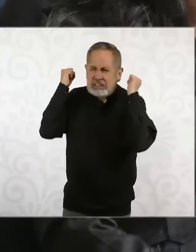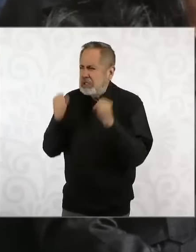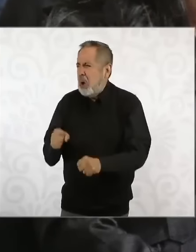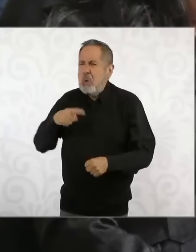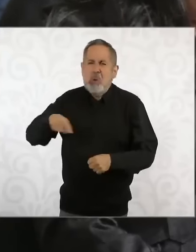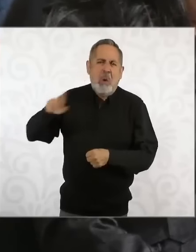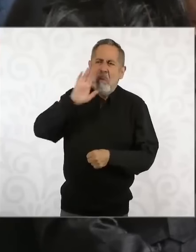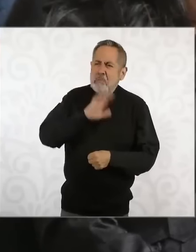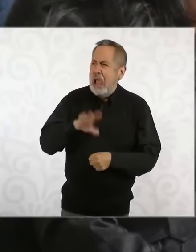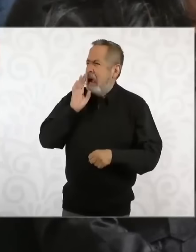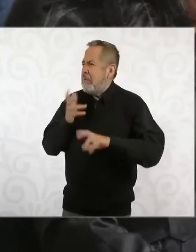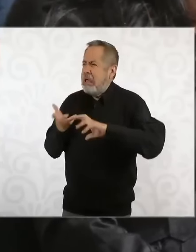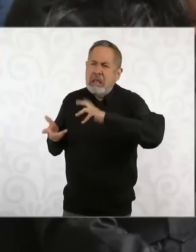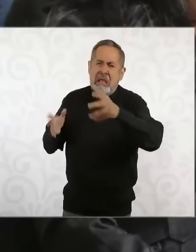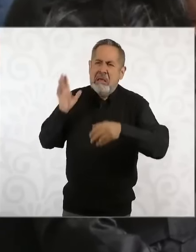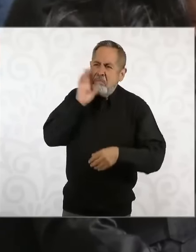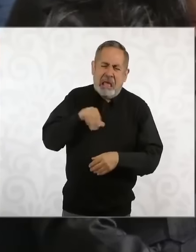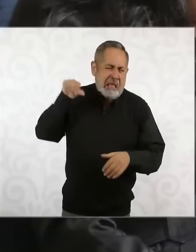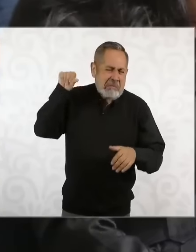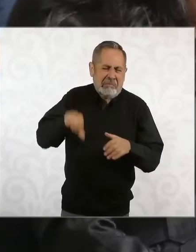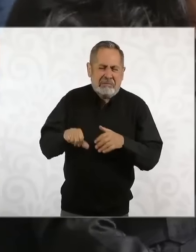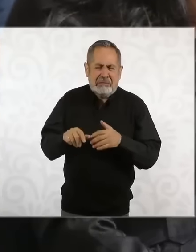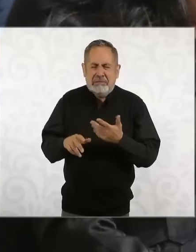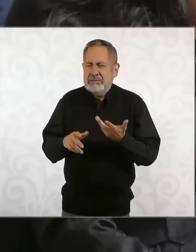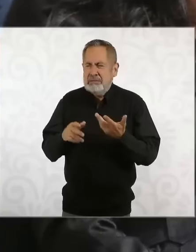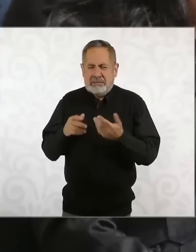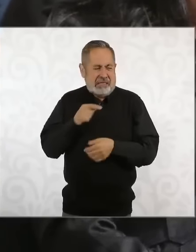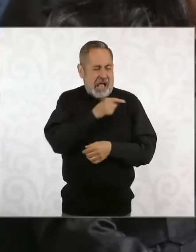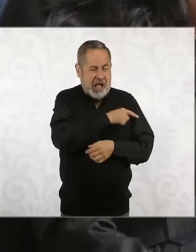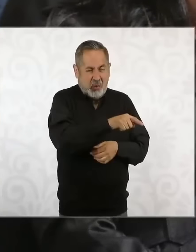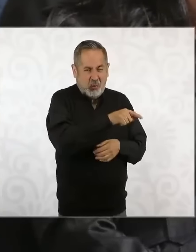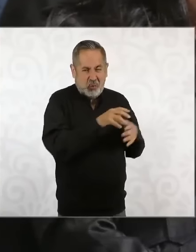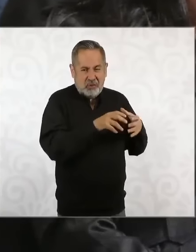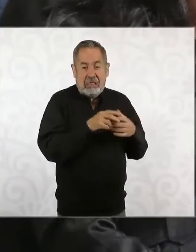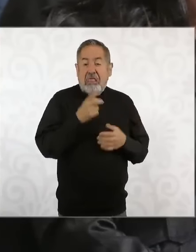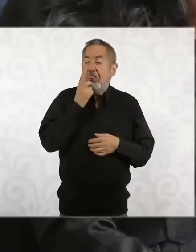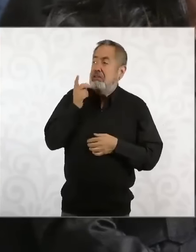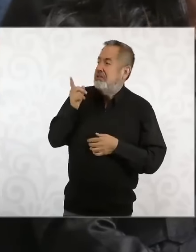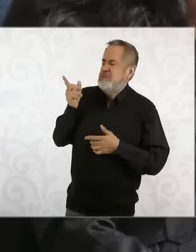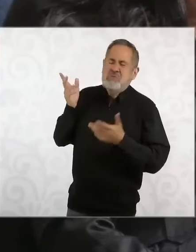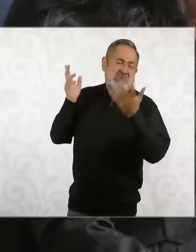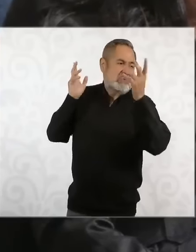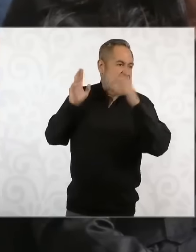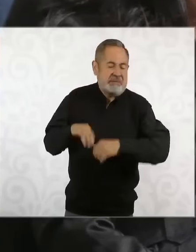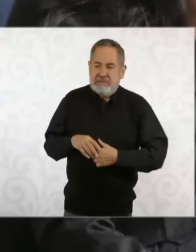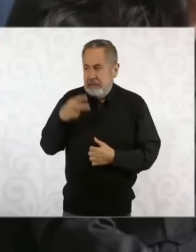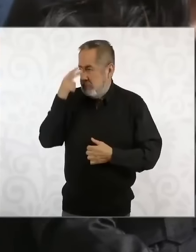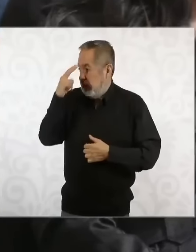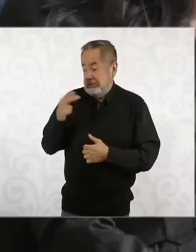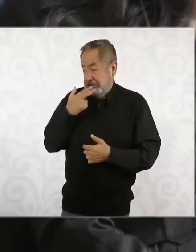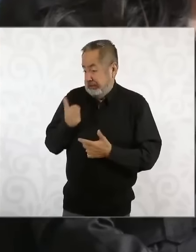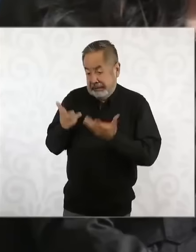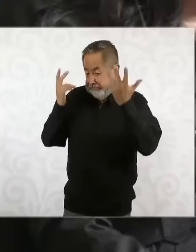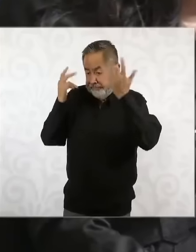a que a que México iba a estar mal, hubo grupos que le apostaron a que a que México iba a salir